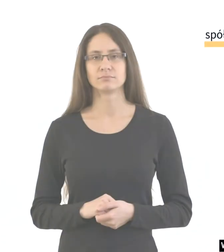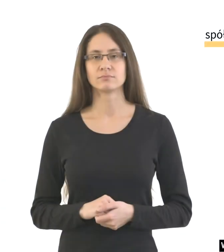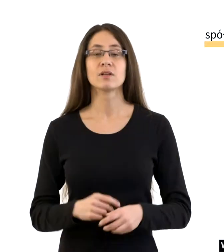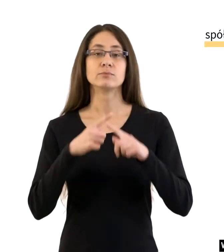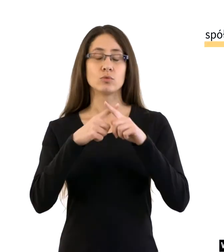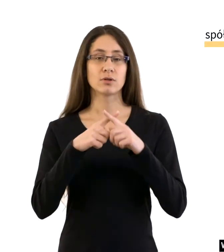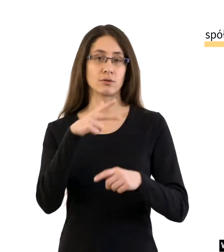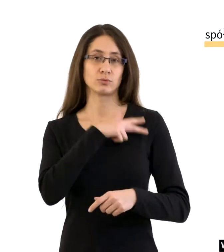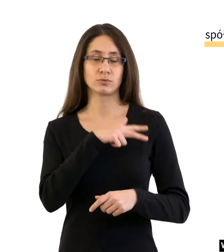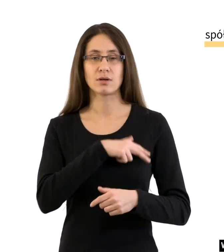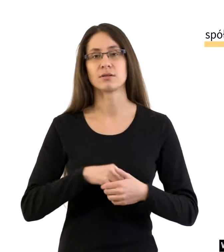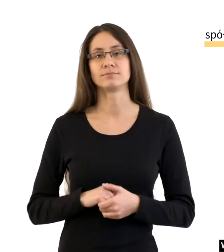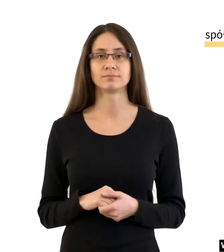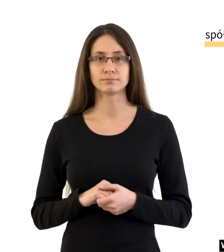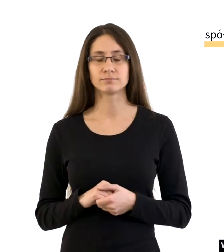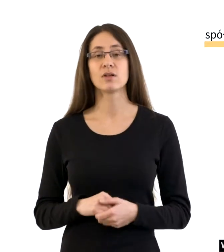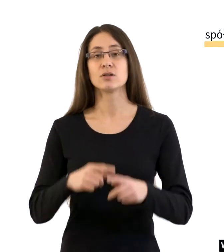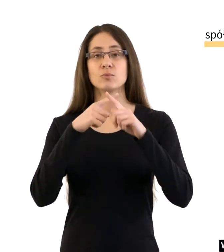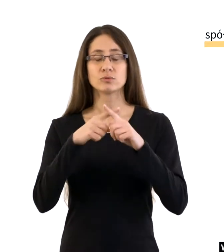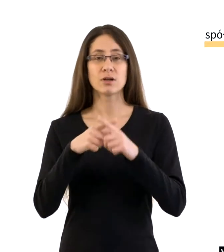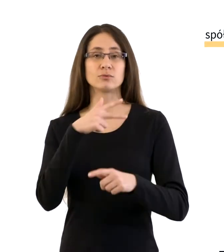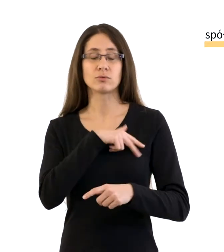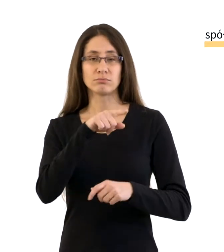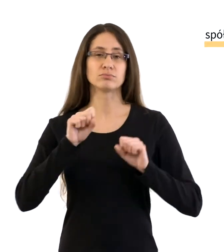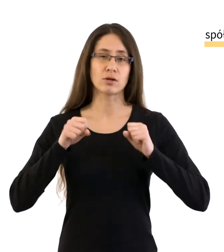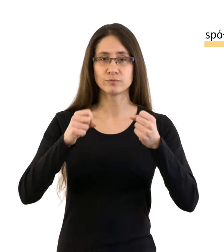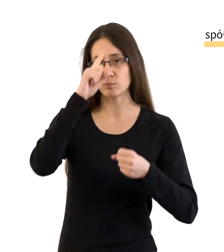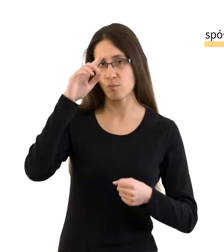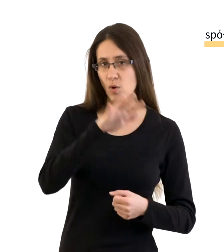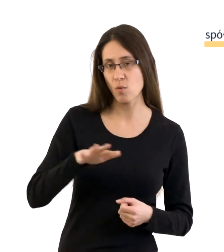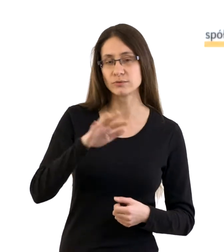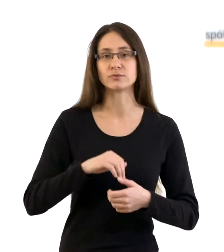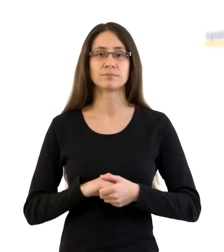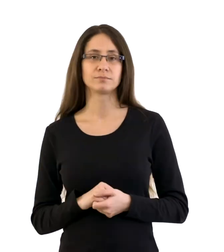Spółdzielnia socjalna Spółdzielnia socjalna jest przedsiębiorstwem społecznym.